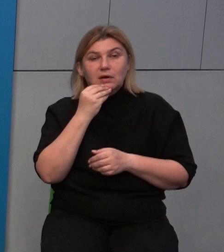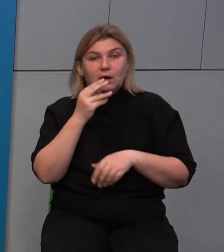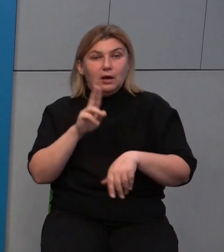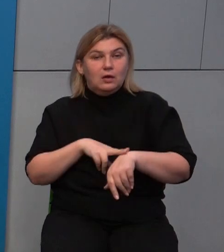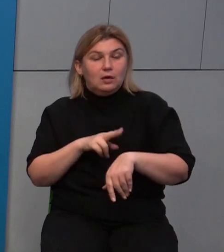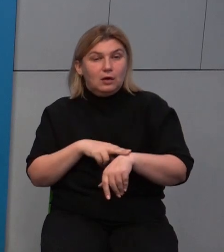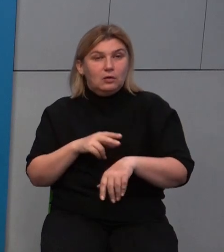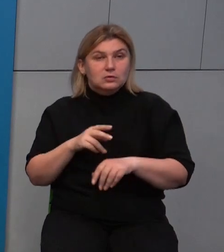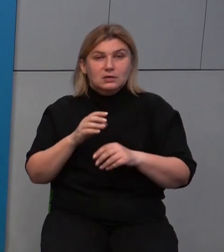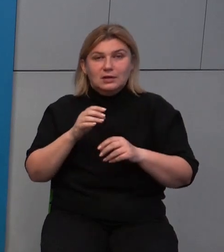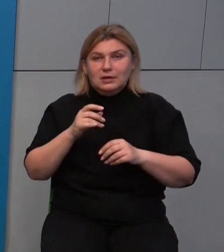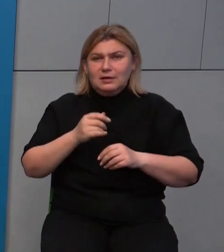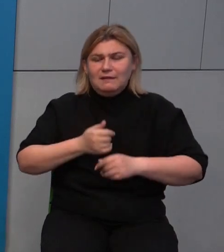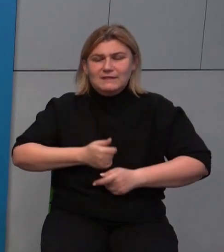kopania po prostu w materiałach.